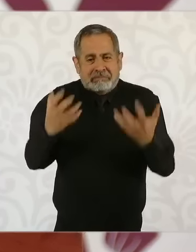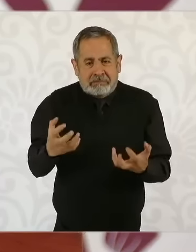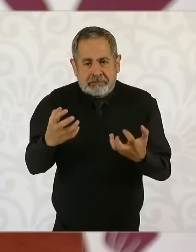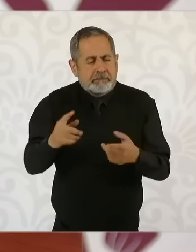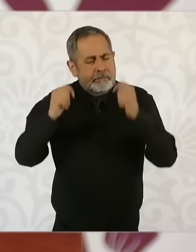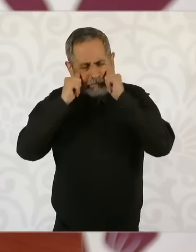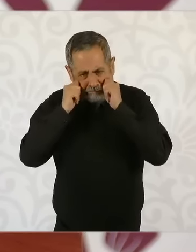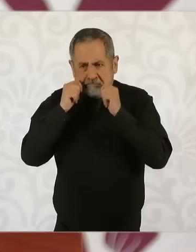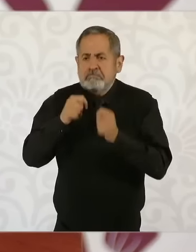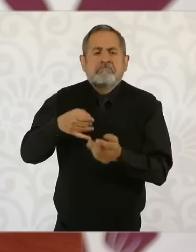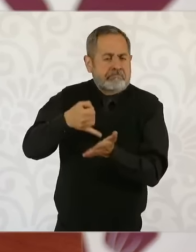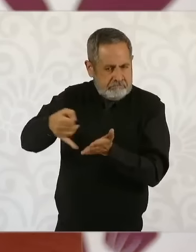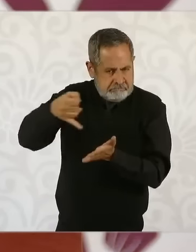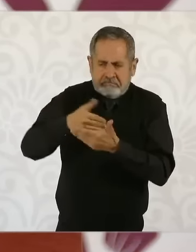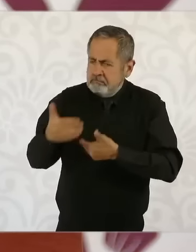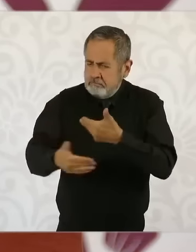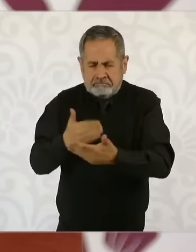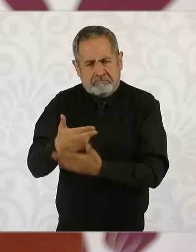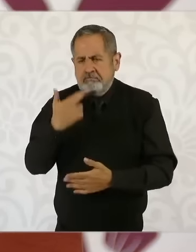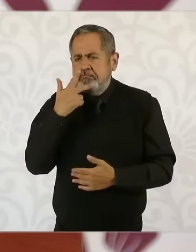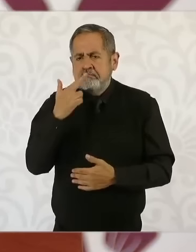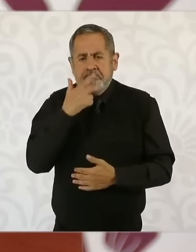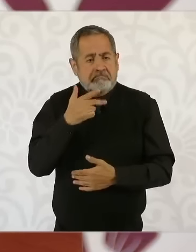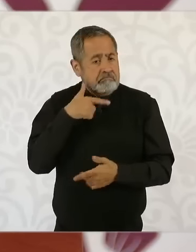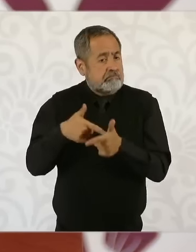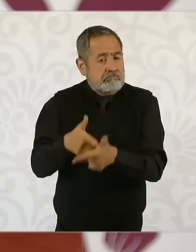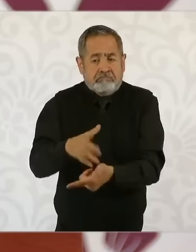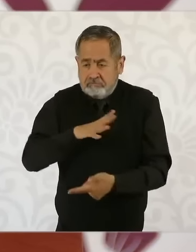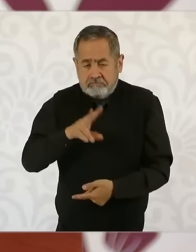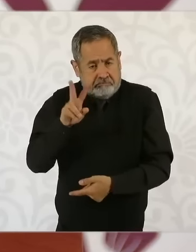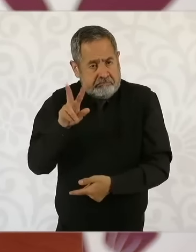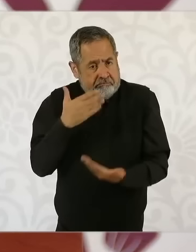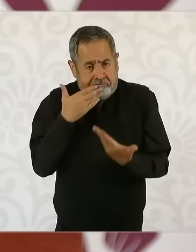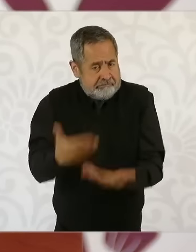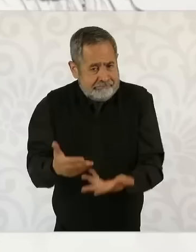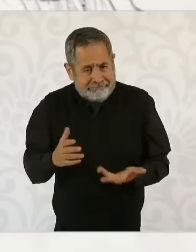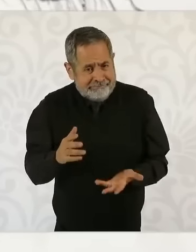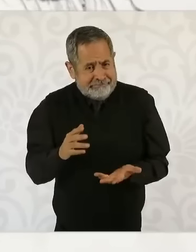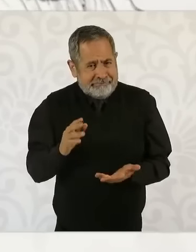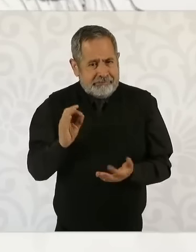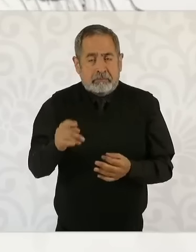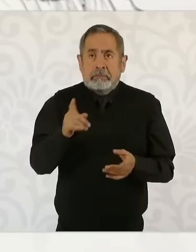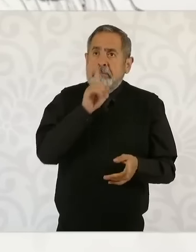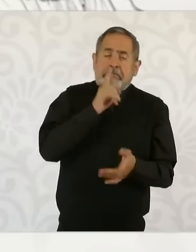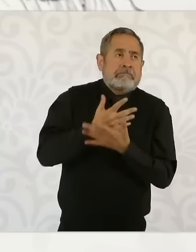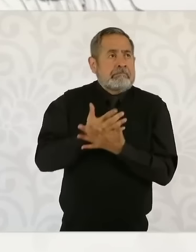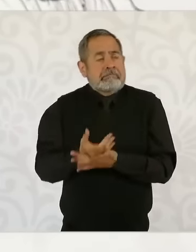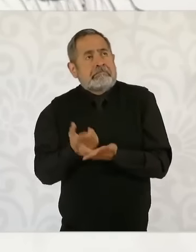a seguir trabajando pues de eso se trata de no quedarse de brazos cruzados frente a una situación